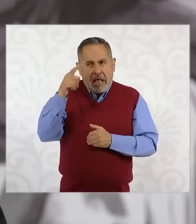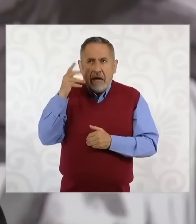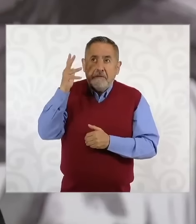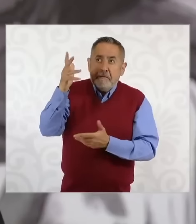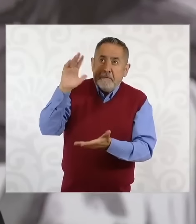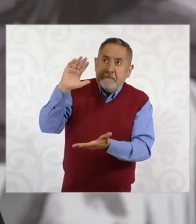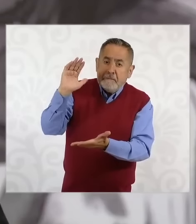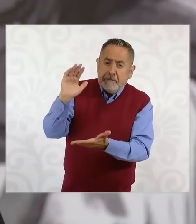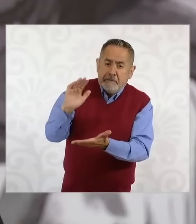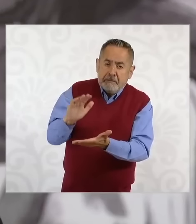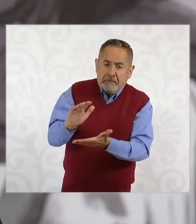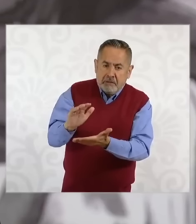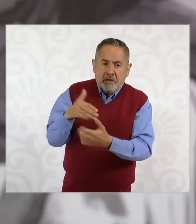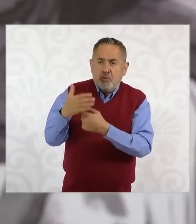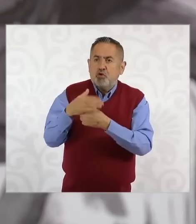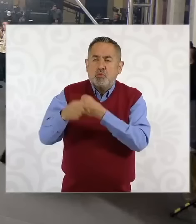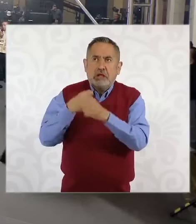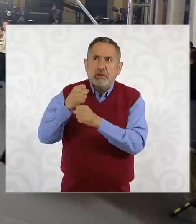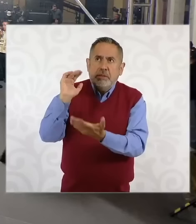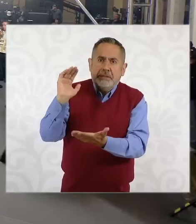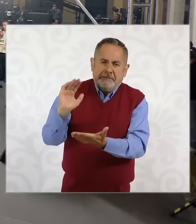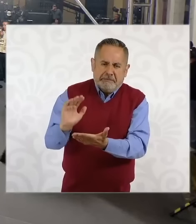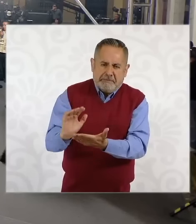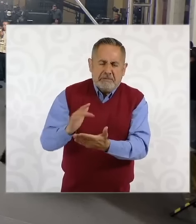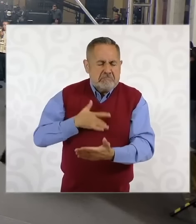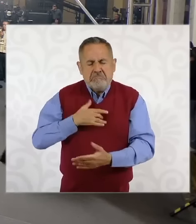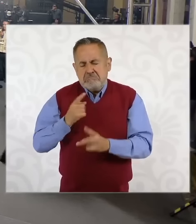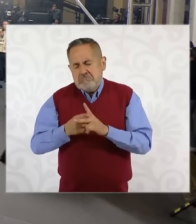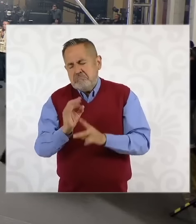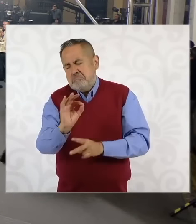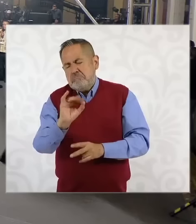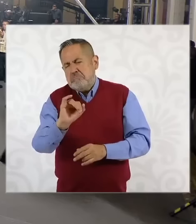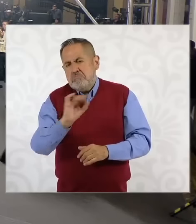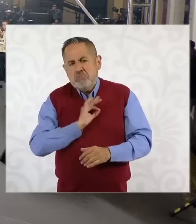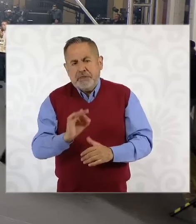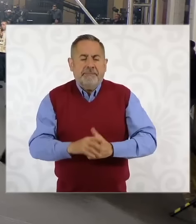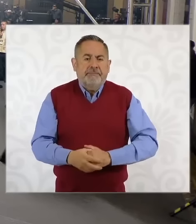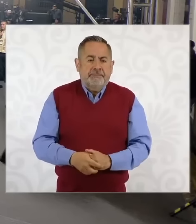baje en los próximos en los próximos años. Okay, gracias, secretario. Eh, una siguiente pregunta,